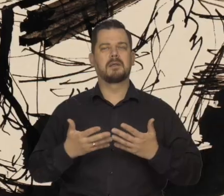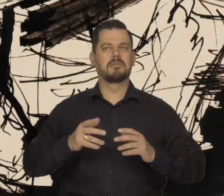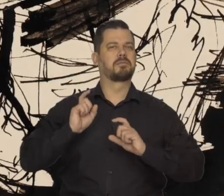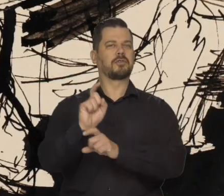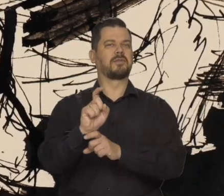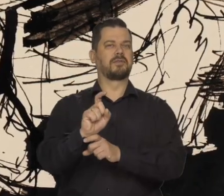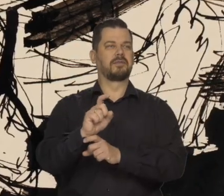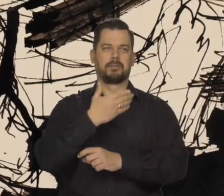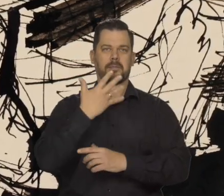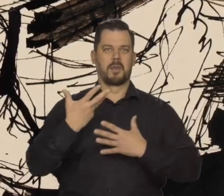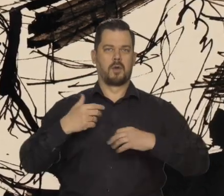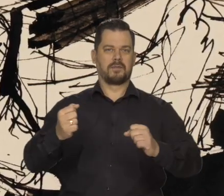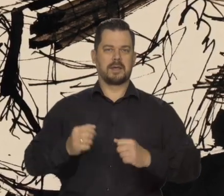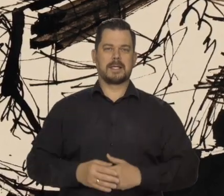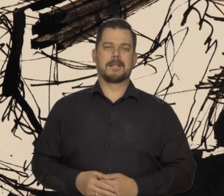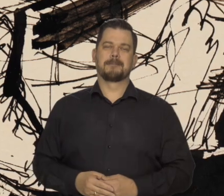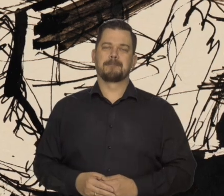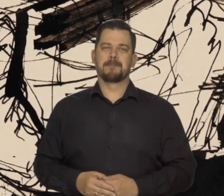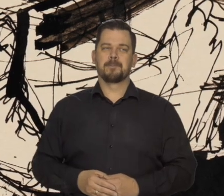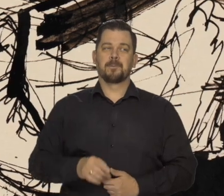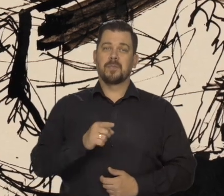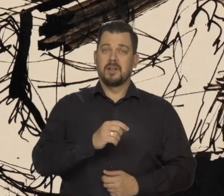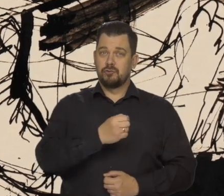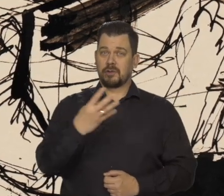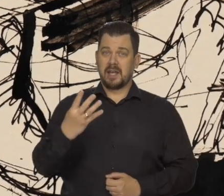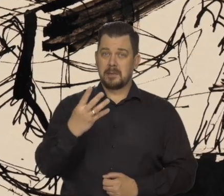Jednak byli zbyt słabi, brakowało im odwagi, żeby to powiedzieć.